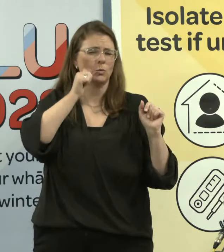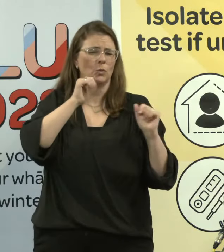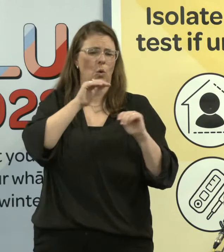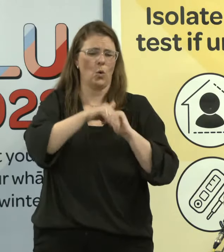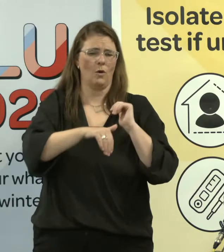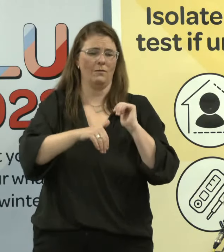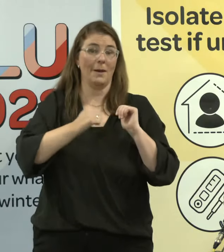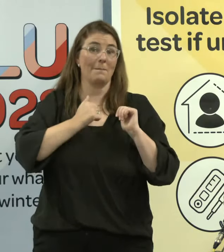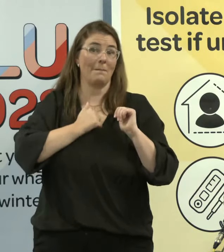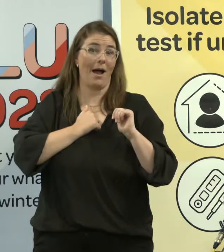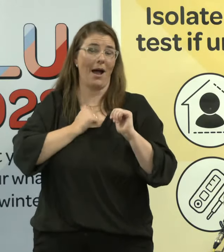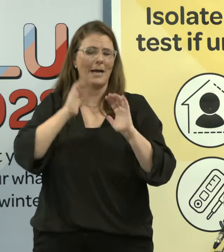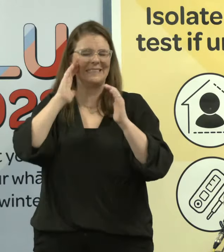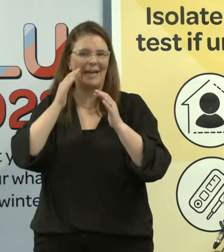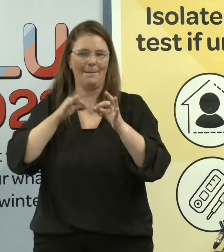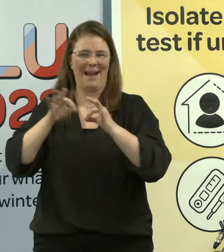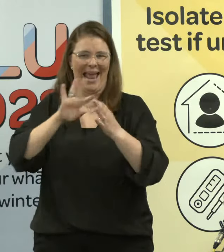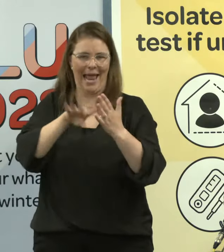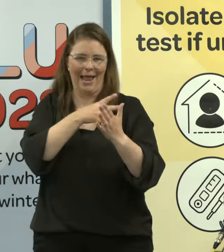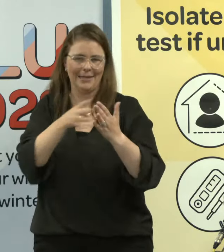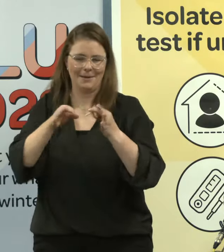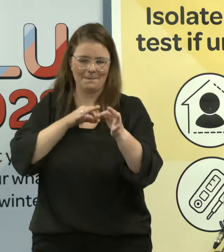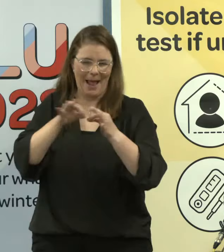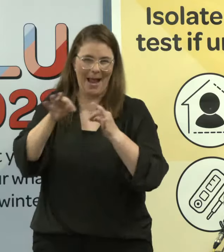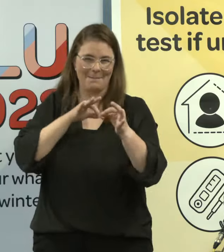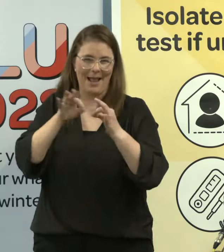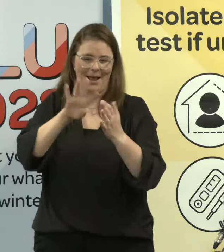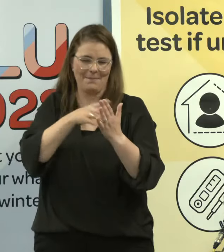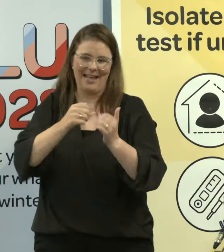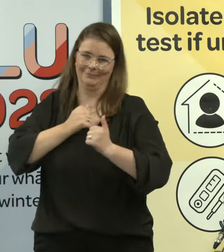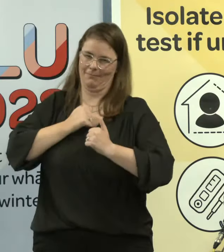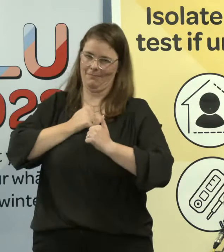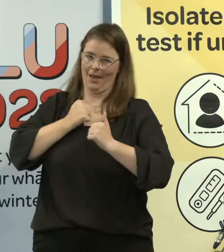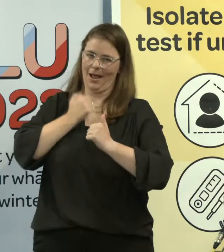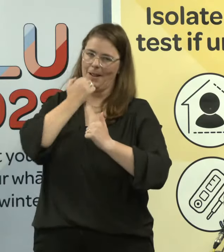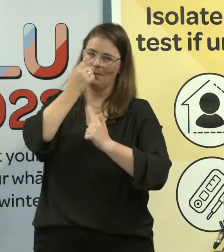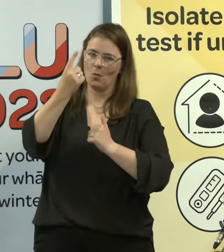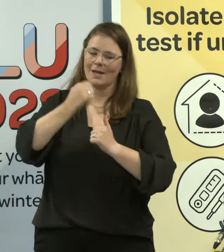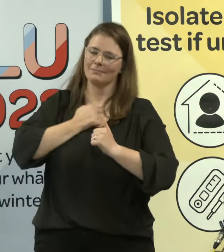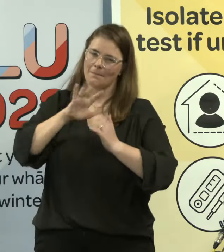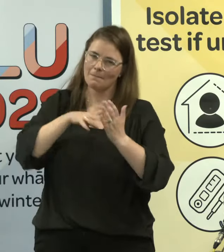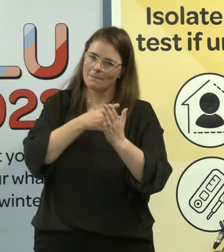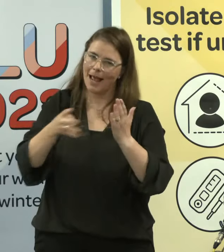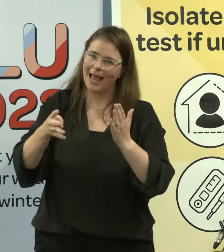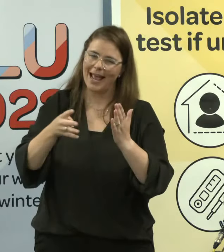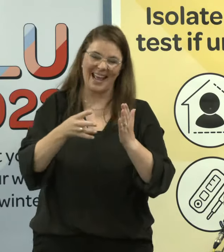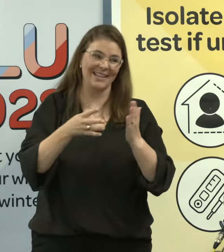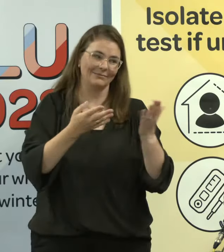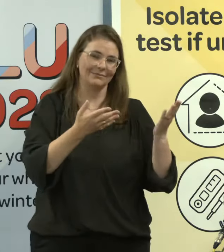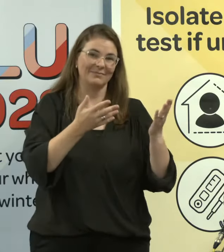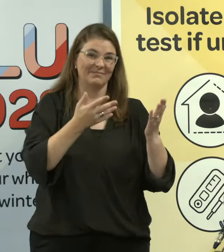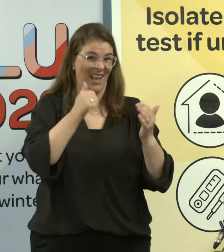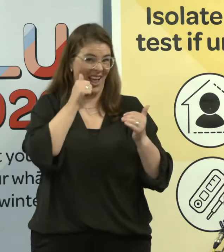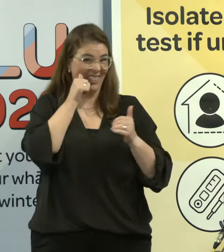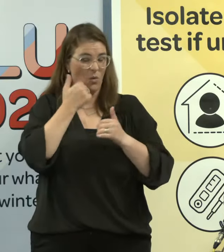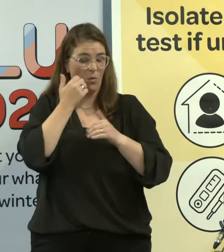ana, a ki taku whakaaro koinei tonu te waahanga tino nui. Kei